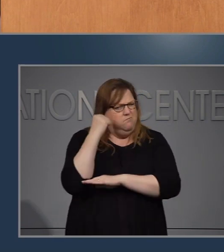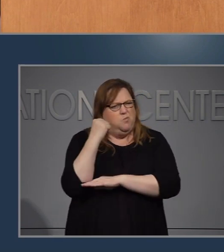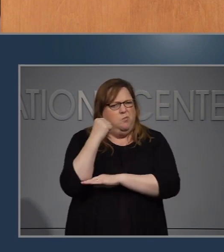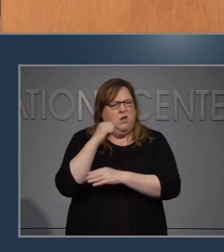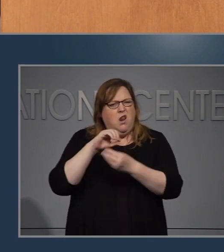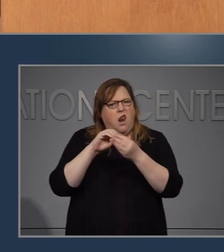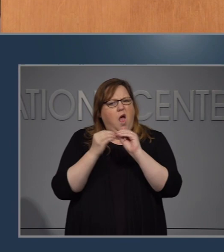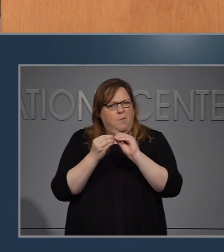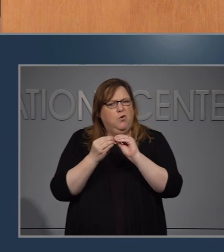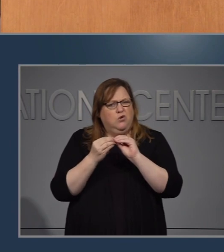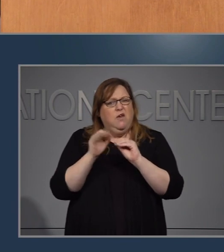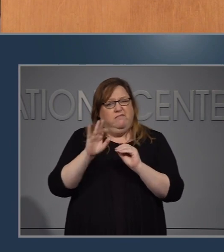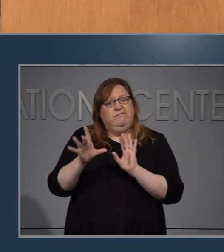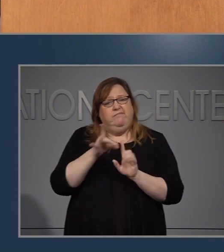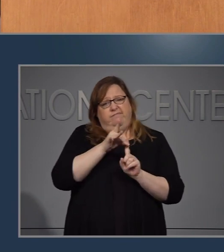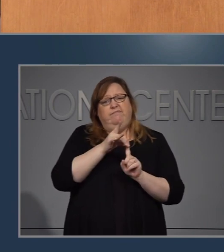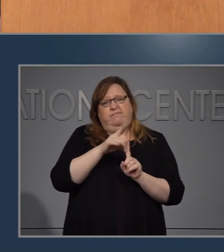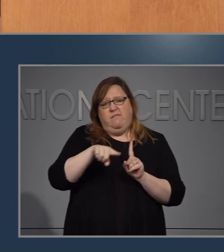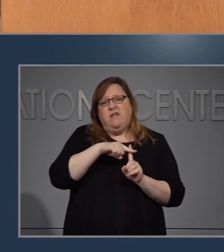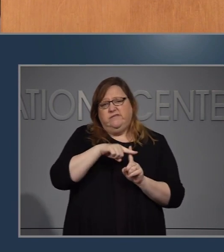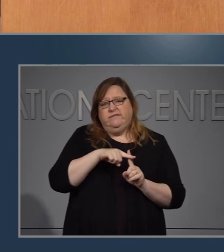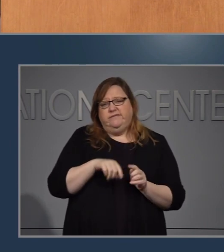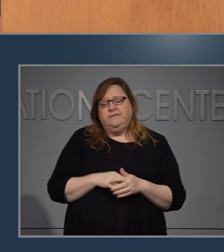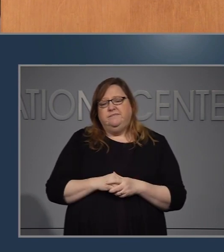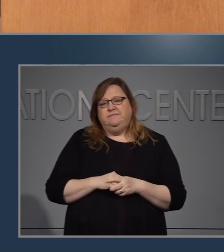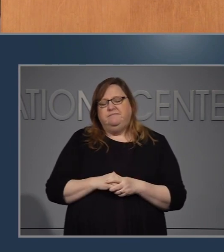Muy bien. Comenzamos a ver los datos, recuerden que usamos una